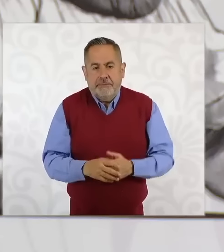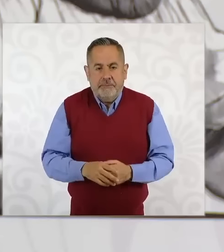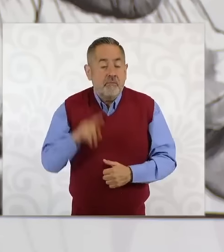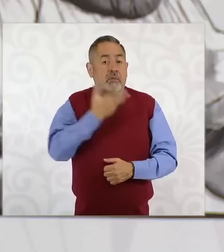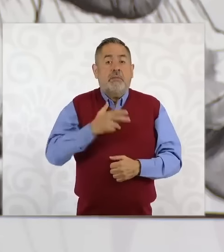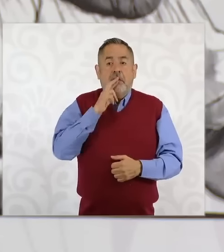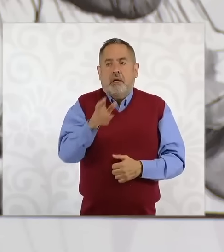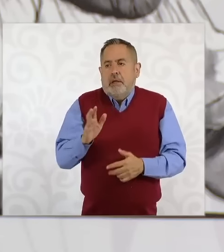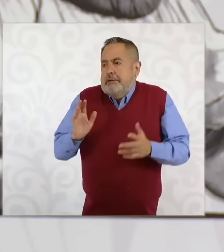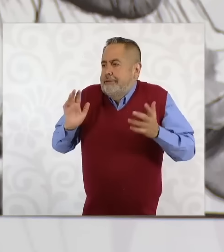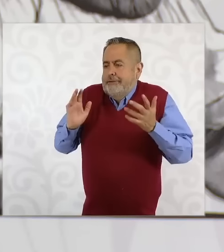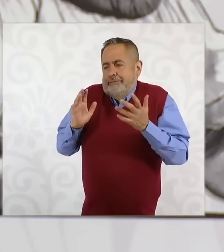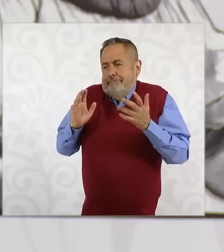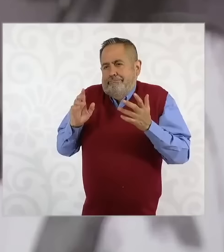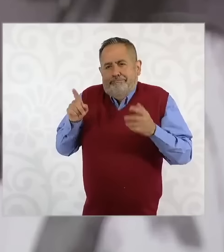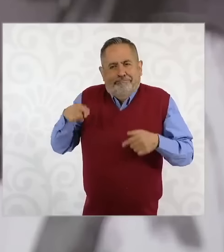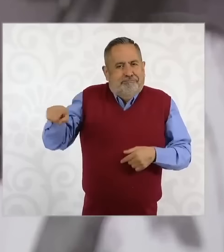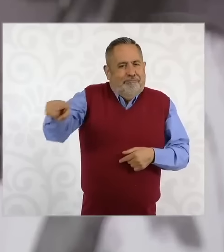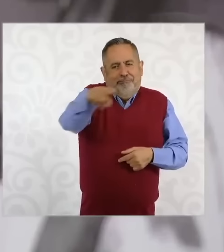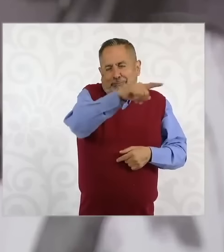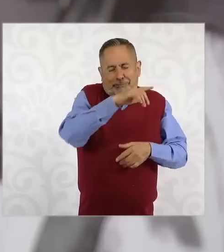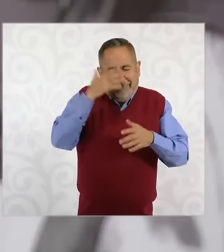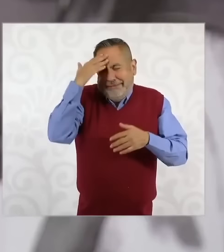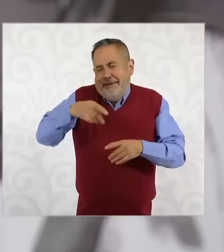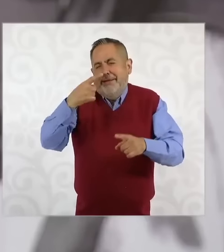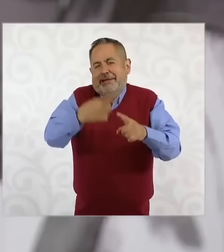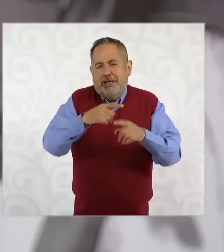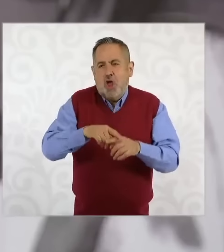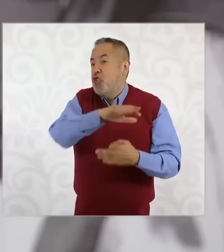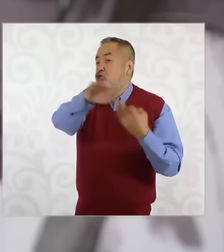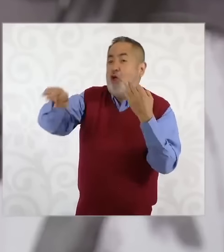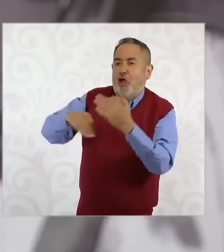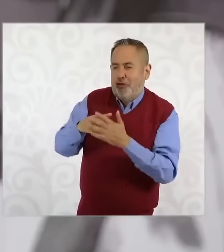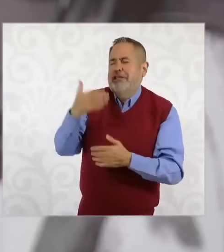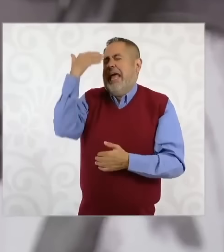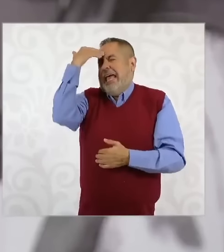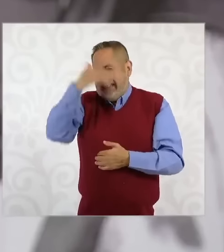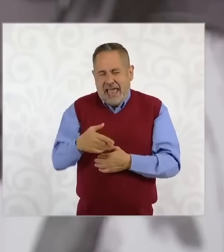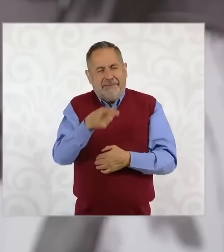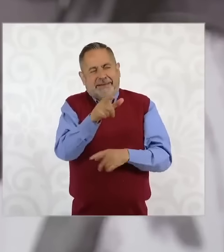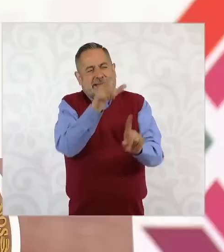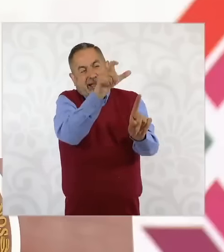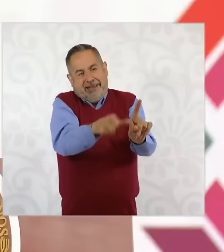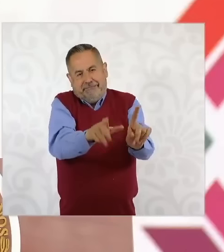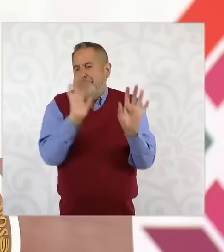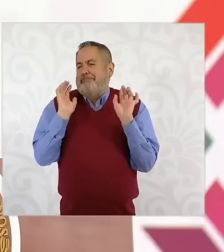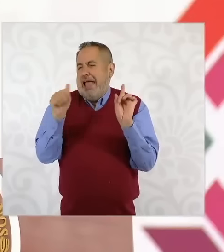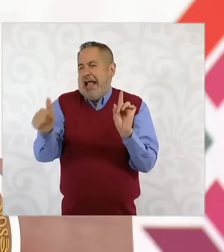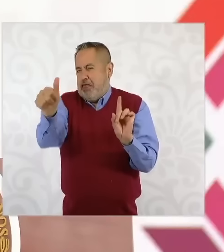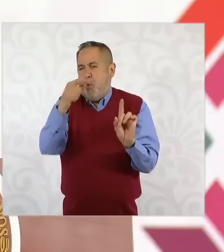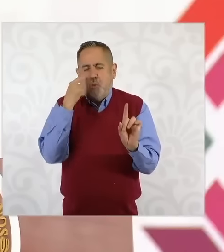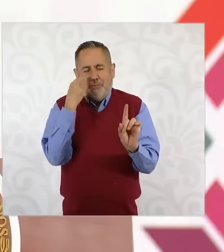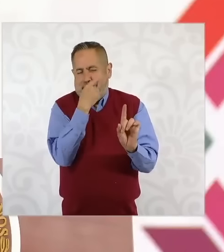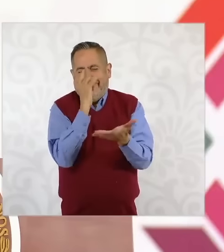pocas de que sea muchas personas, todos estamos pensando en una. Eh, lo que es importante aquí,